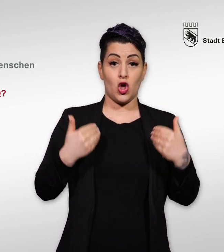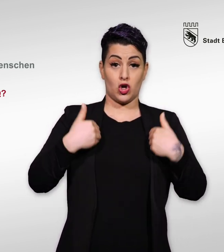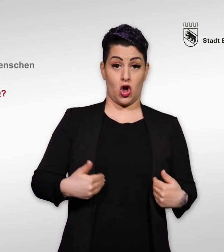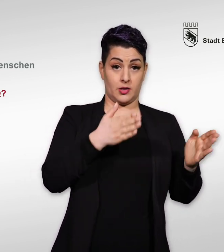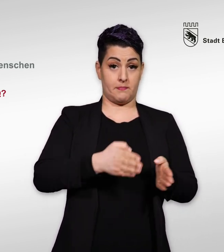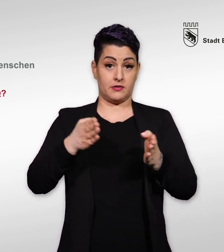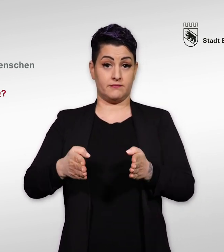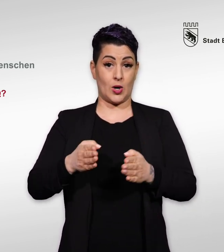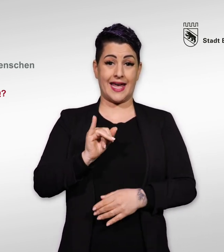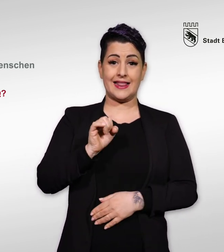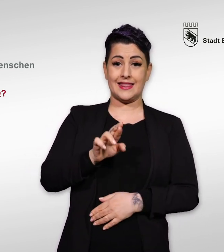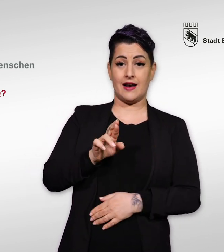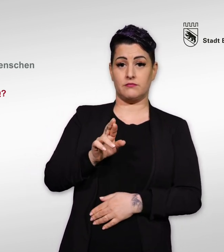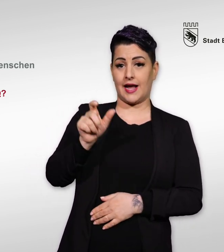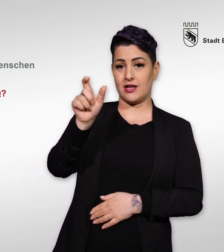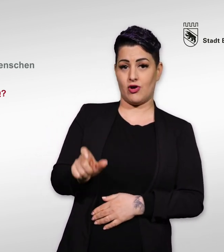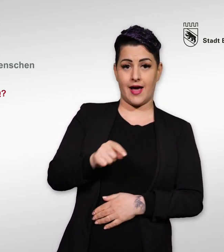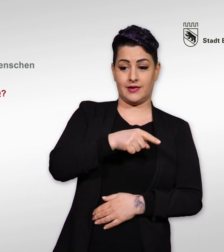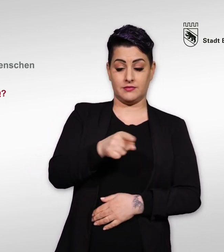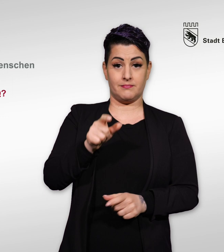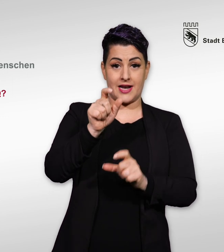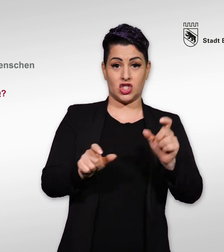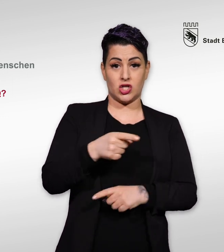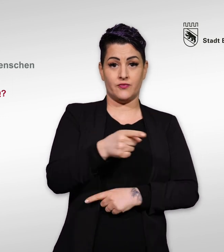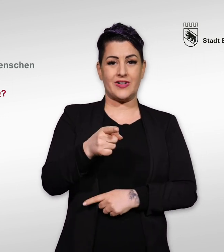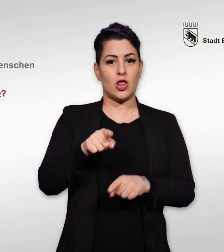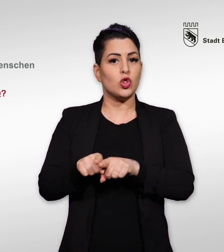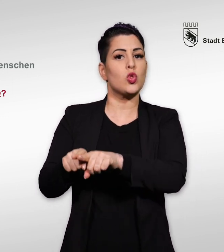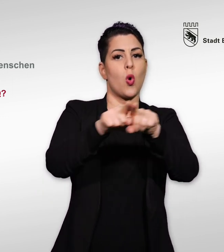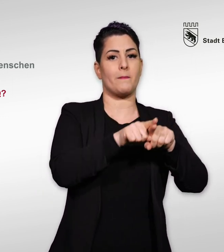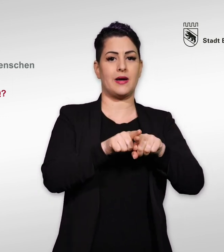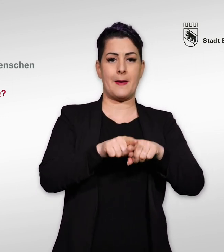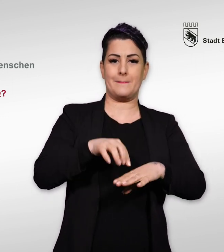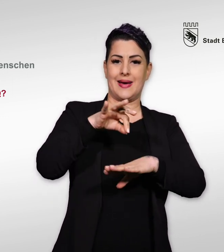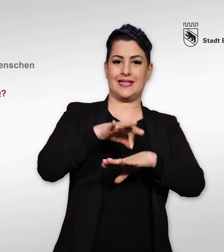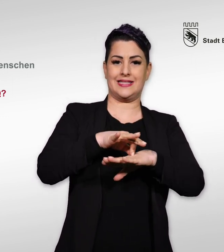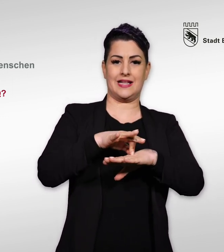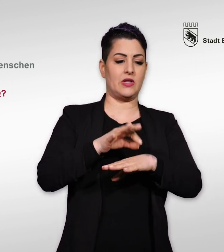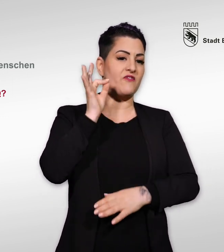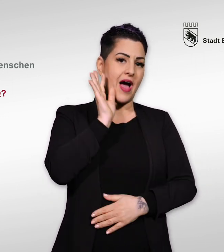Der Körper von intergeschlechtlichen Menschen entspricht aufgrund